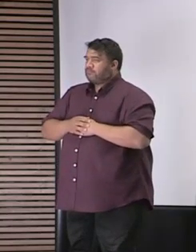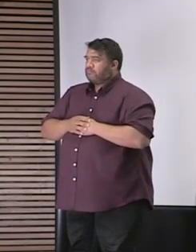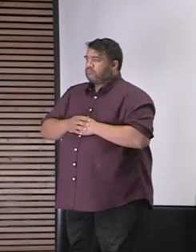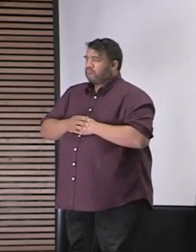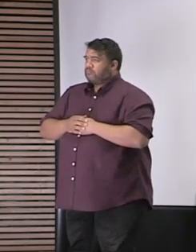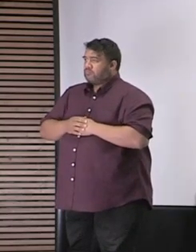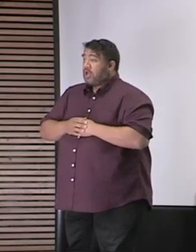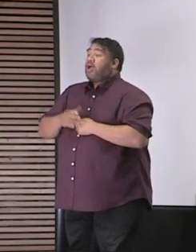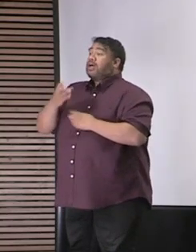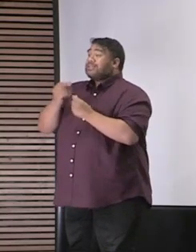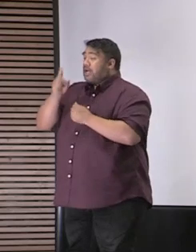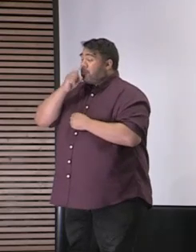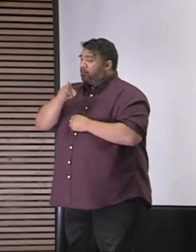sin embargo, de permanecer